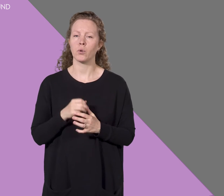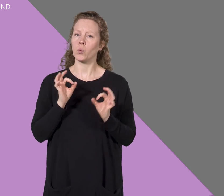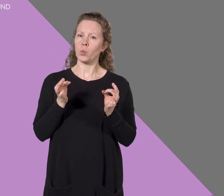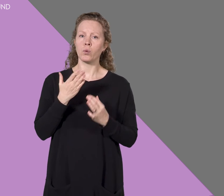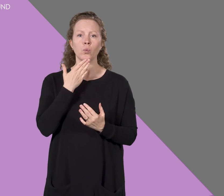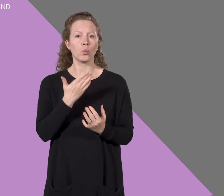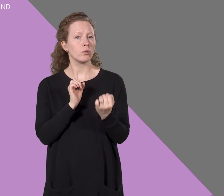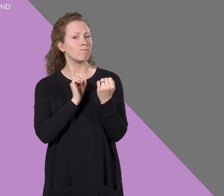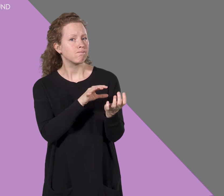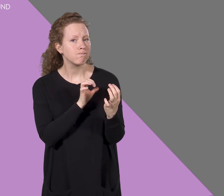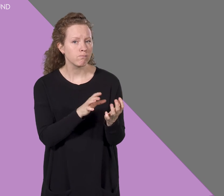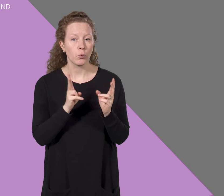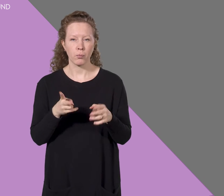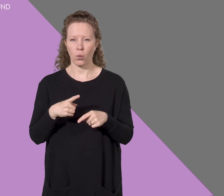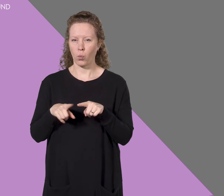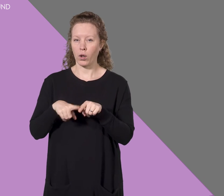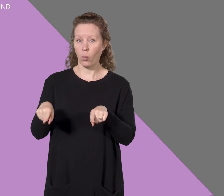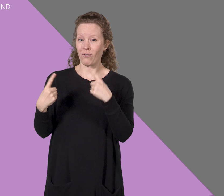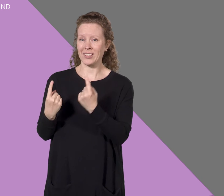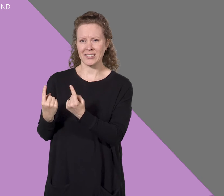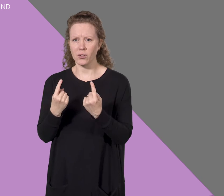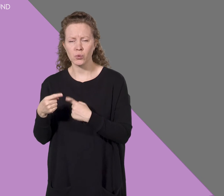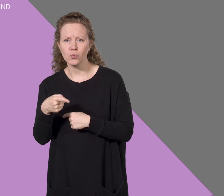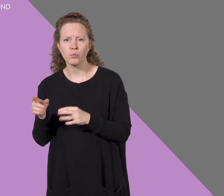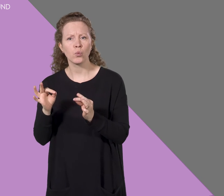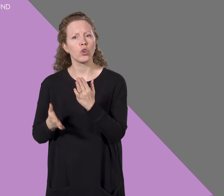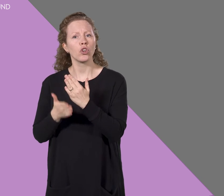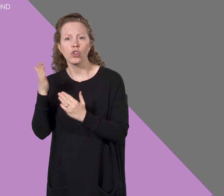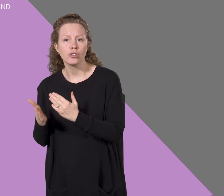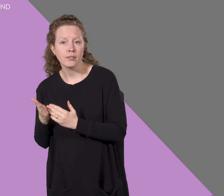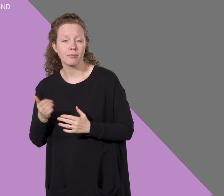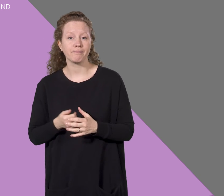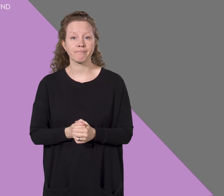nämligen god växelverkan samt konfliktsituationer och sätt att lösa dem.